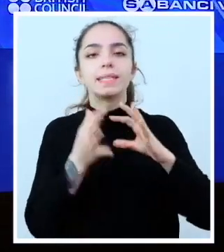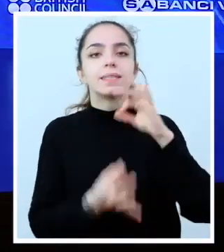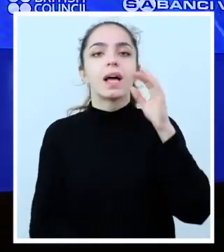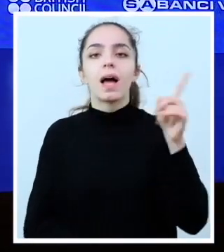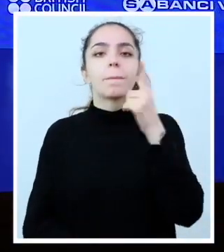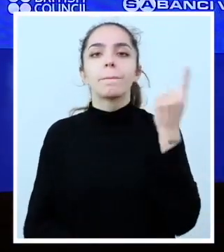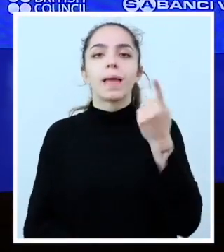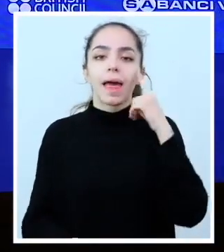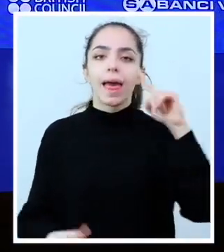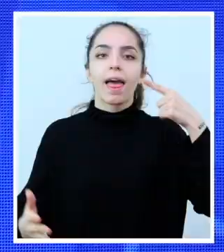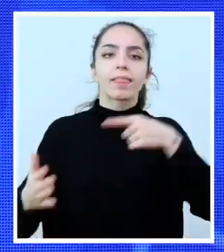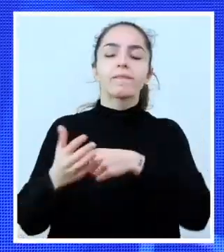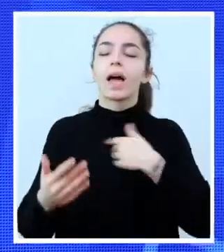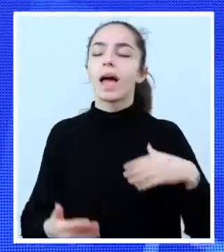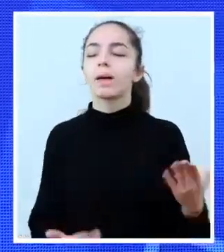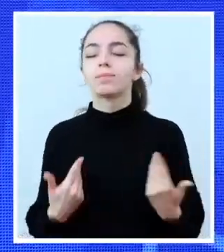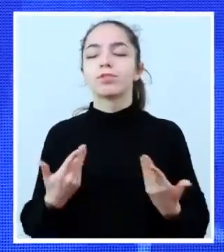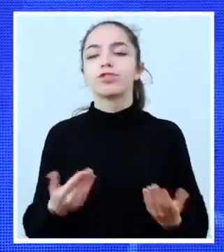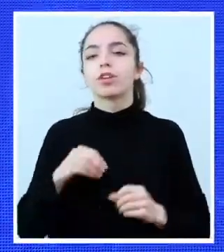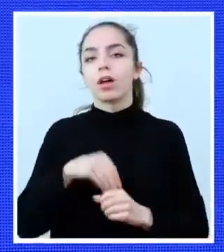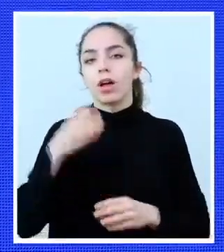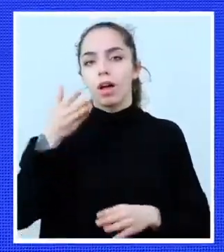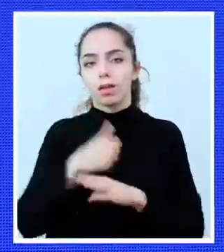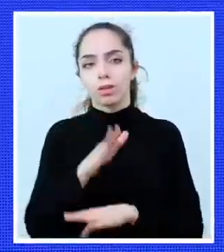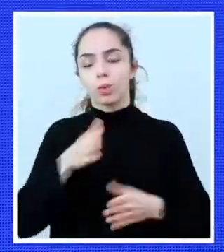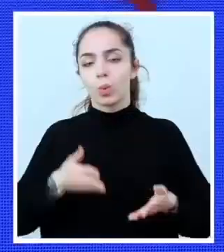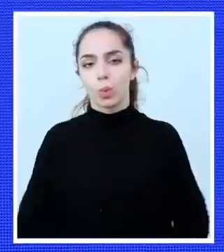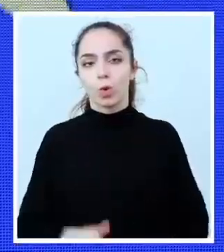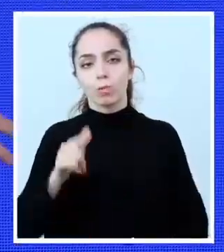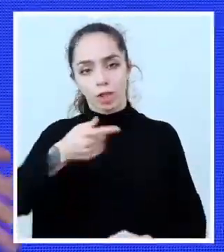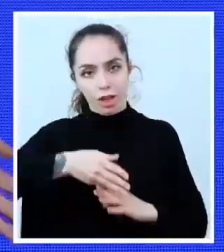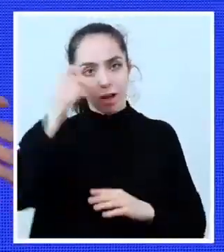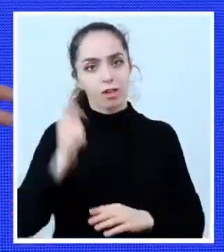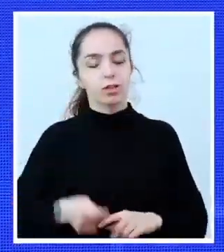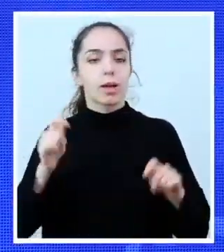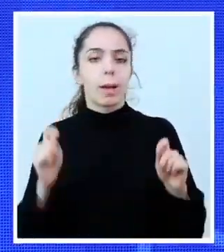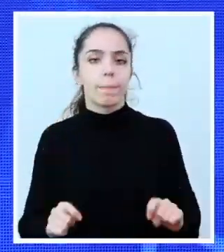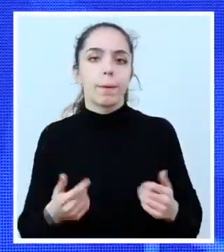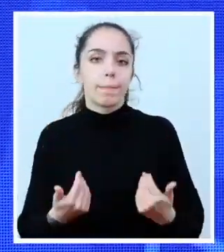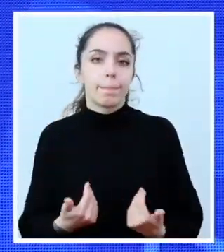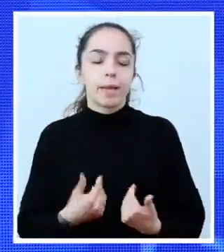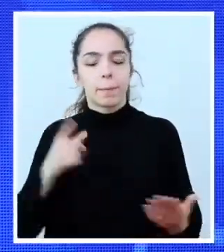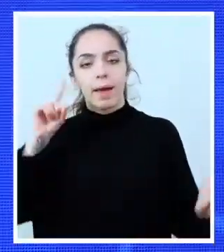Her insanın hayata gelmekte bir amacı vardır. Bir amaç uğruna hayata gelir ve bunu gerçekleştirir.